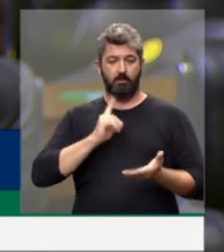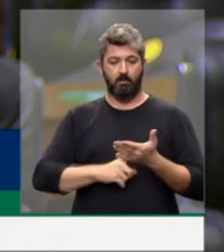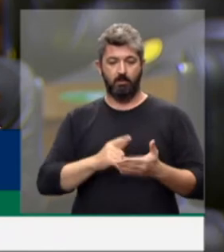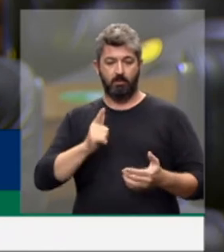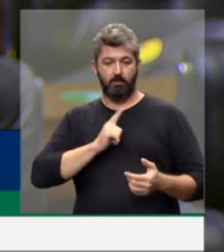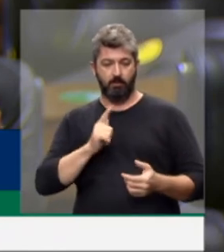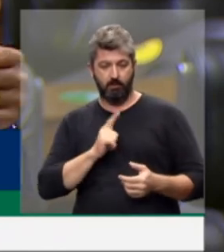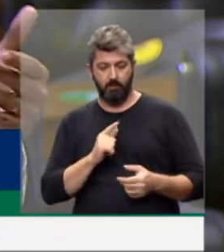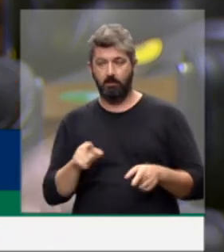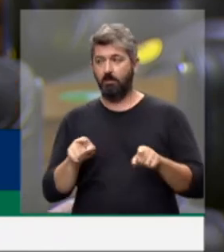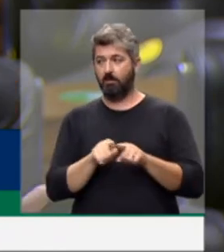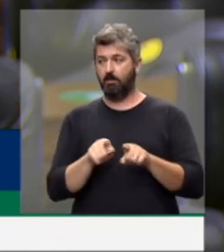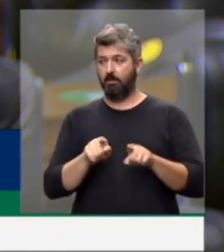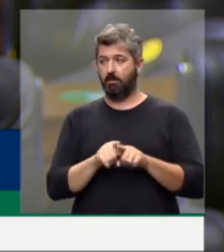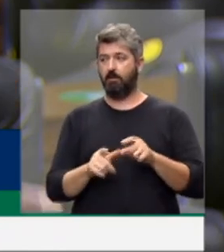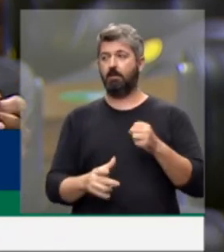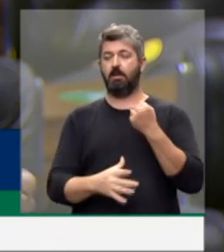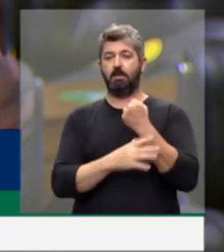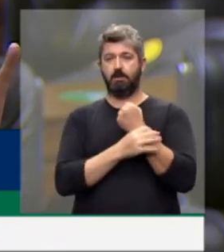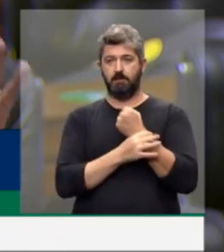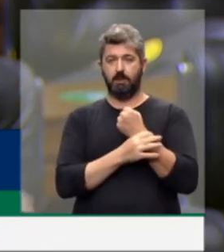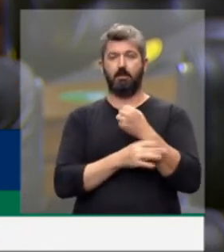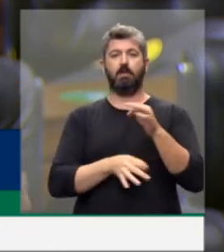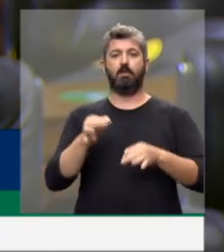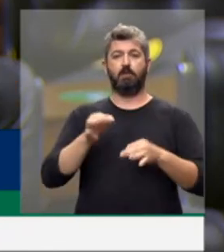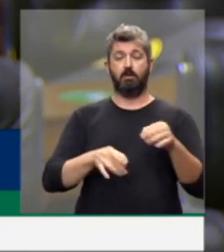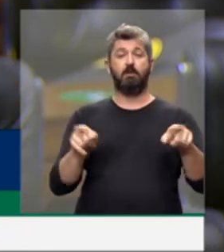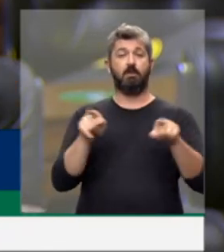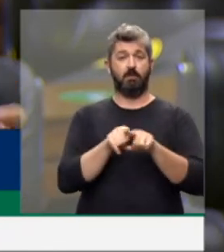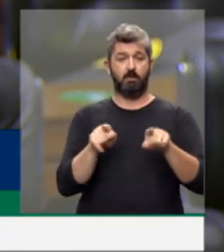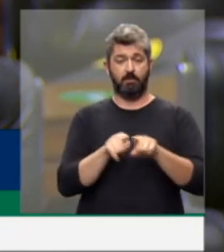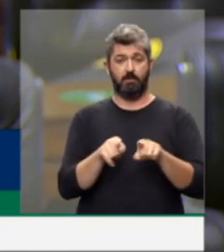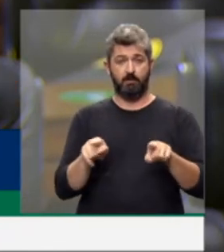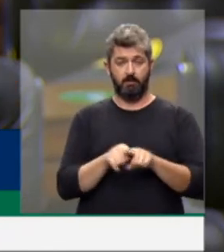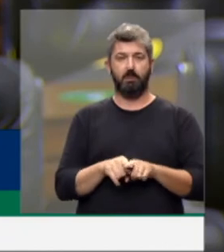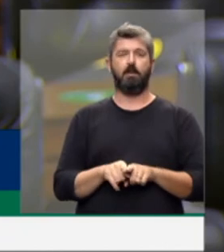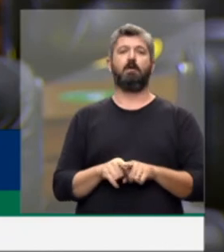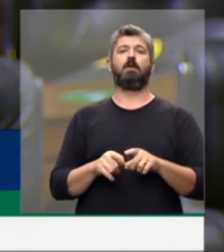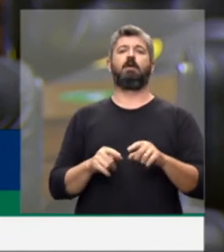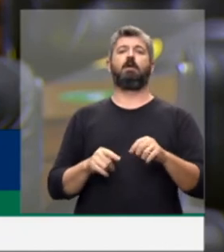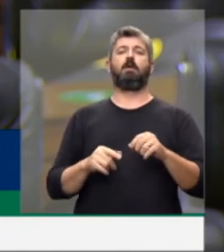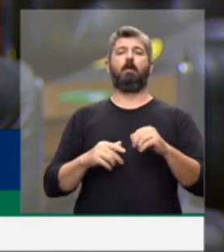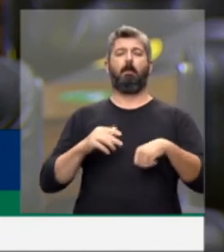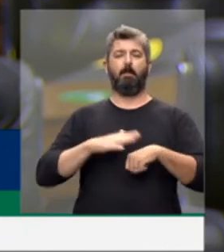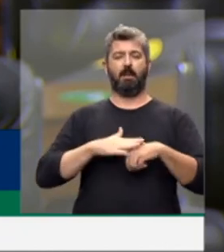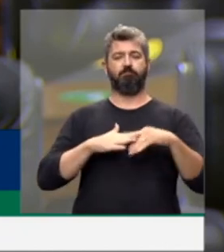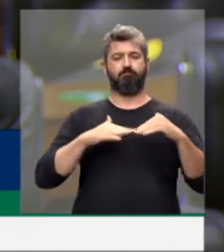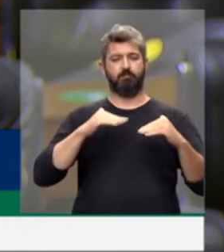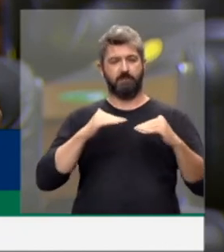NA QUESTÃO DE TAXAR O SOL E CONSEGUÍAMOS REVOGAR EXATAMENTE ESSE DISPOSITIVO. DEMONSTRA O NOSSO COMPROMETIMENTO, TAMBÉM SEGURANÇA JURÍDICA E A